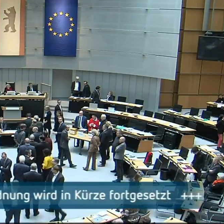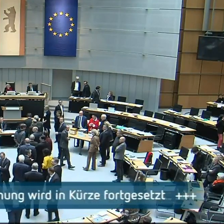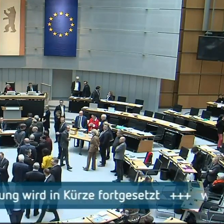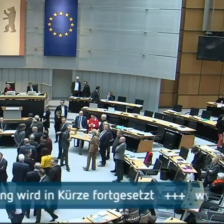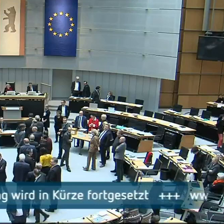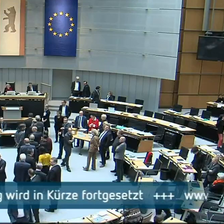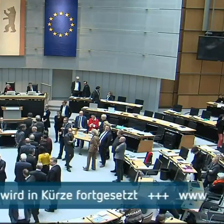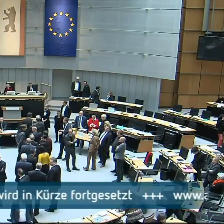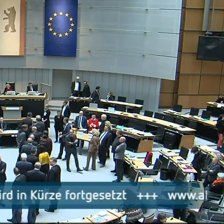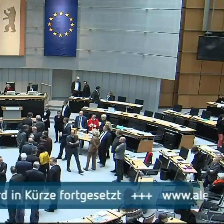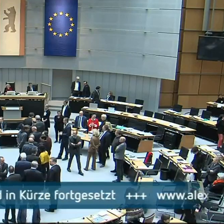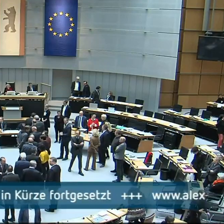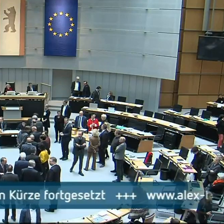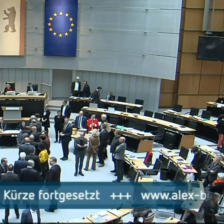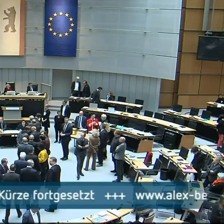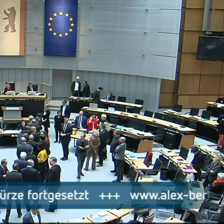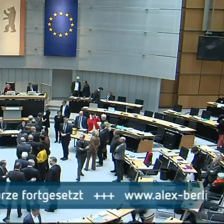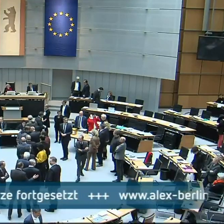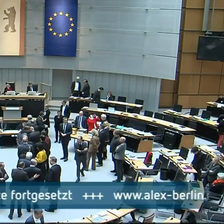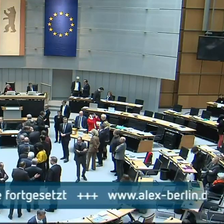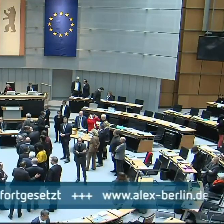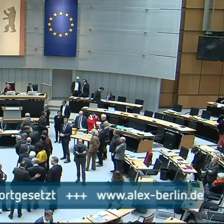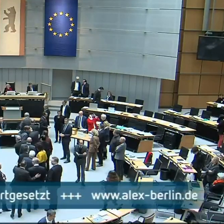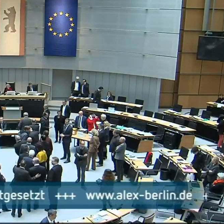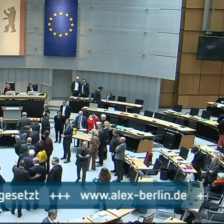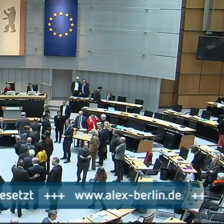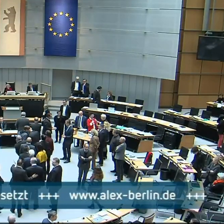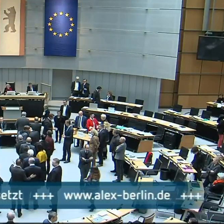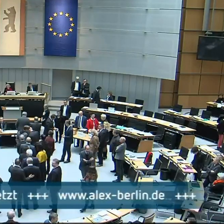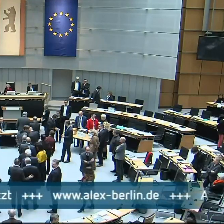L bis Z auf der einen Seite, A bis K auf der anderen.